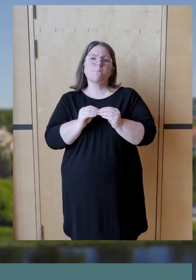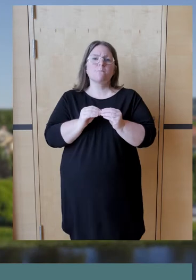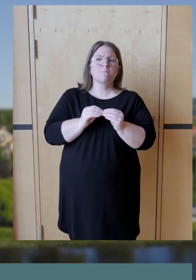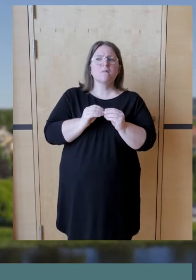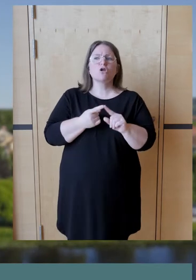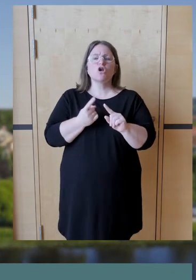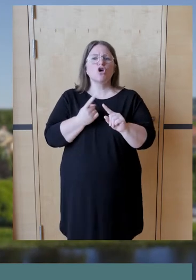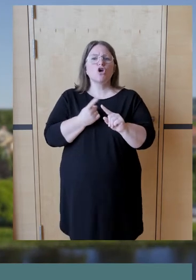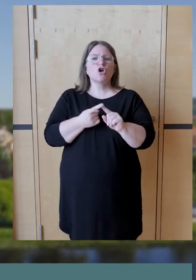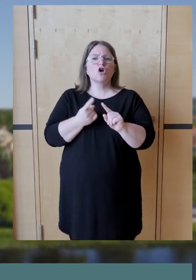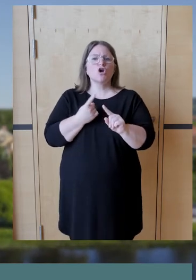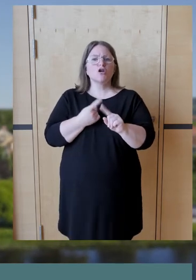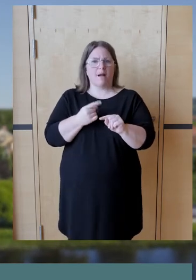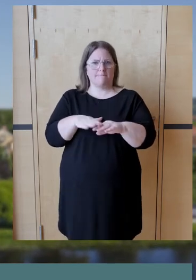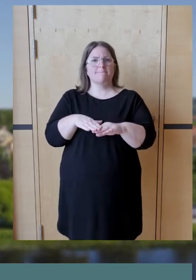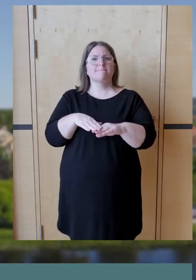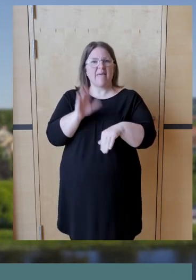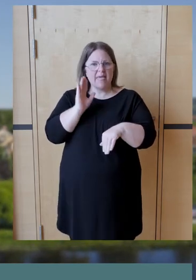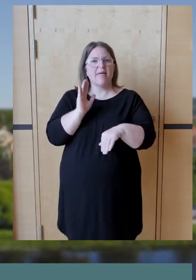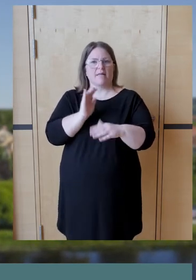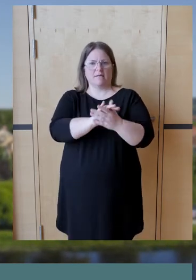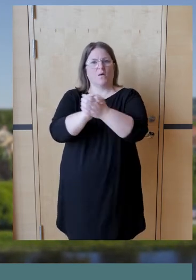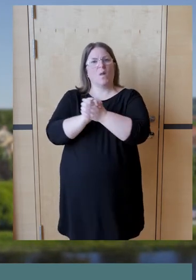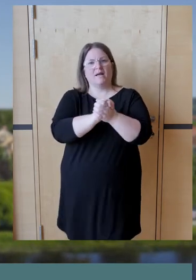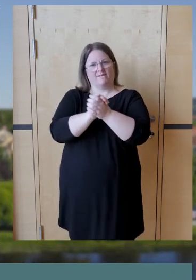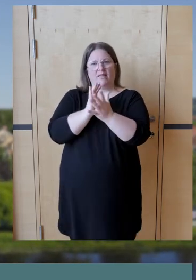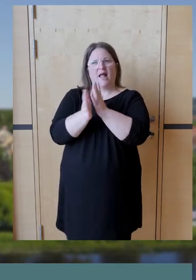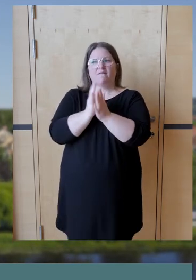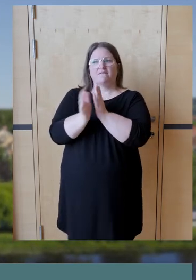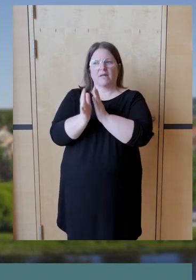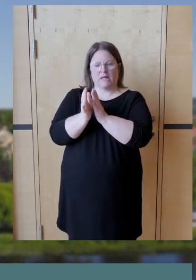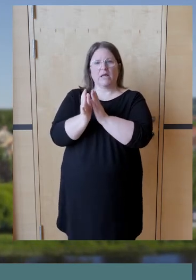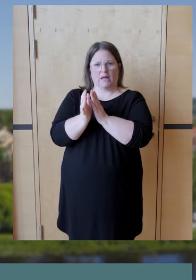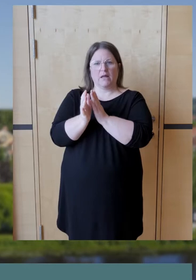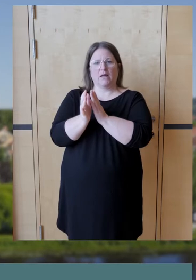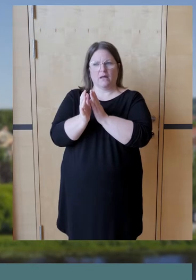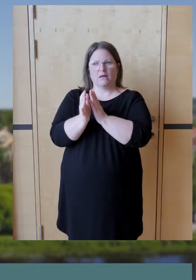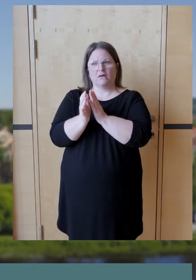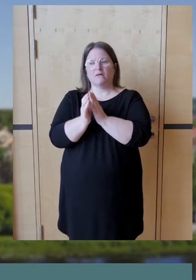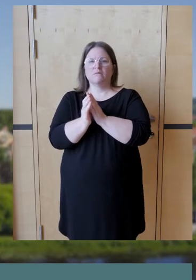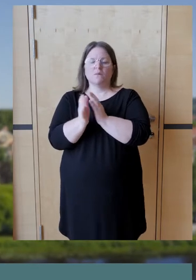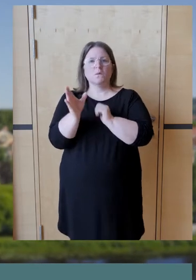Mer omfattande kollektivtrafik med c Att göra olika prov prov perioder för det